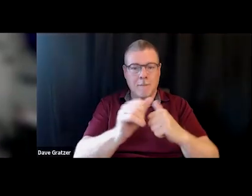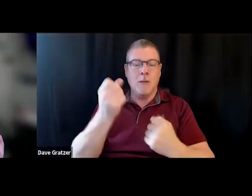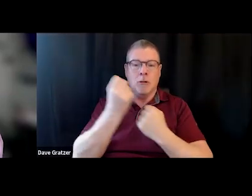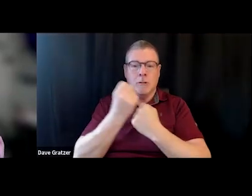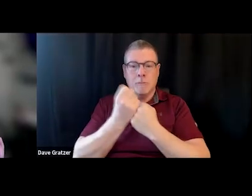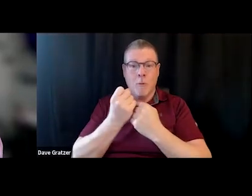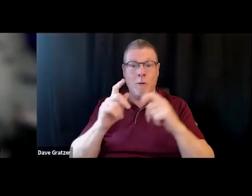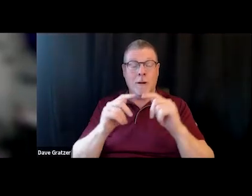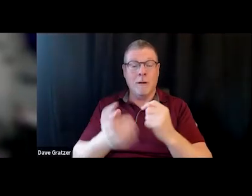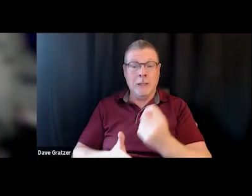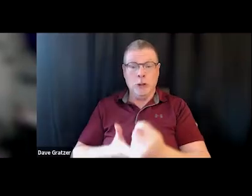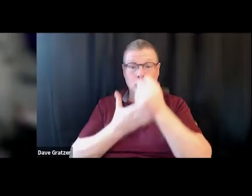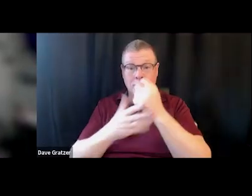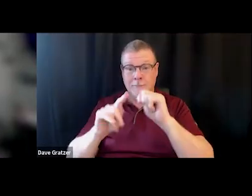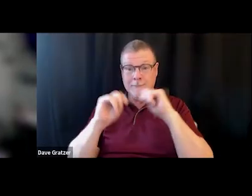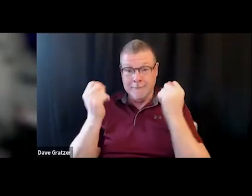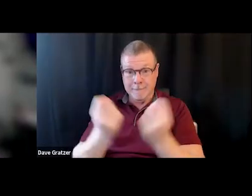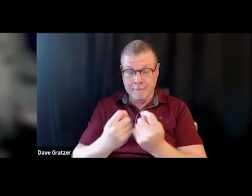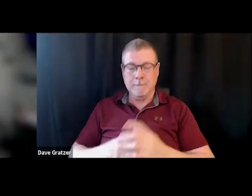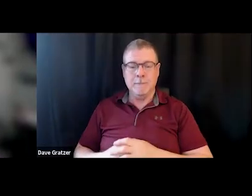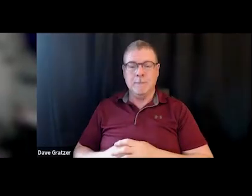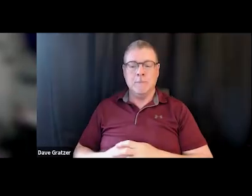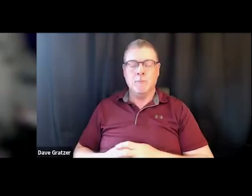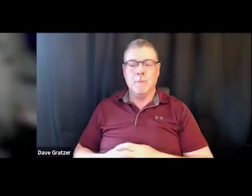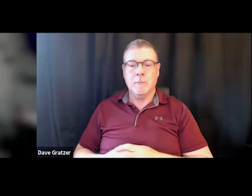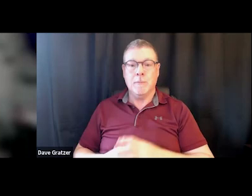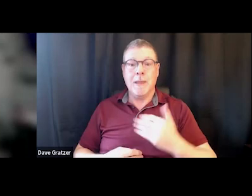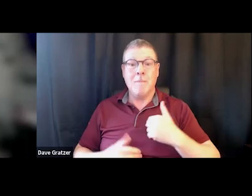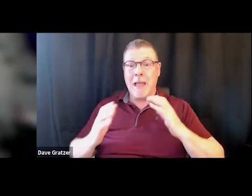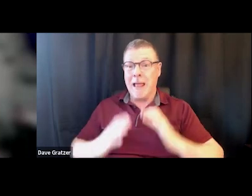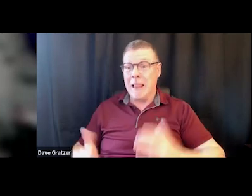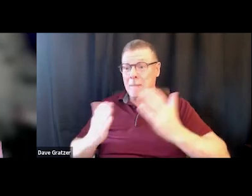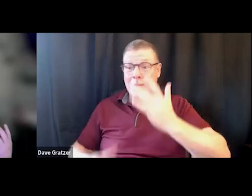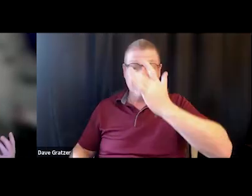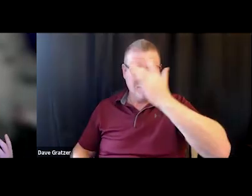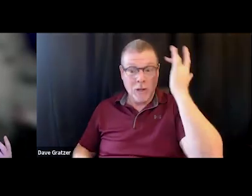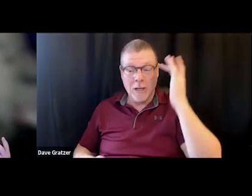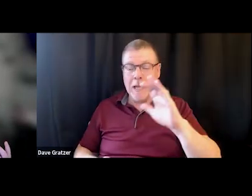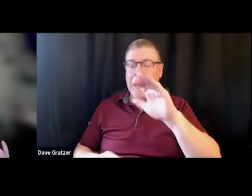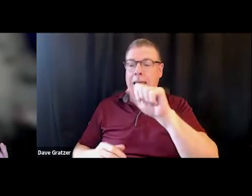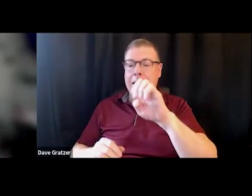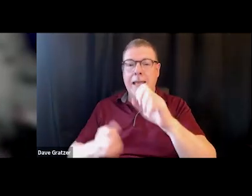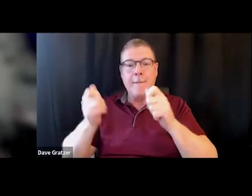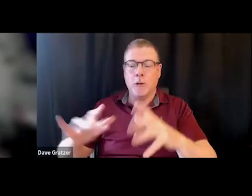que podría trabajar con un individuo, mi cliente podría olvidar algo, podrían hacer que su administrador de casos me llame y hable conmigo.